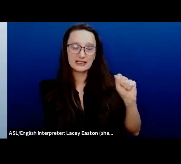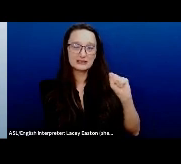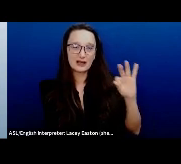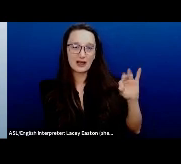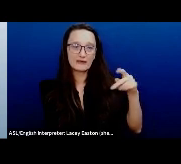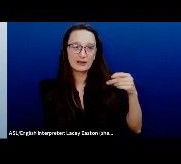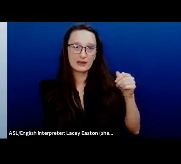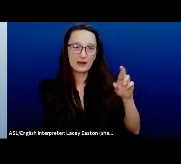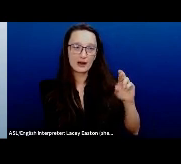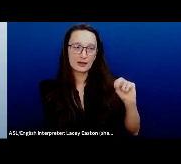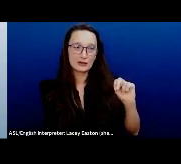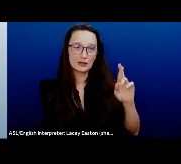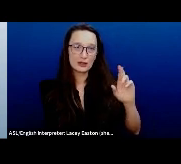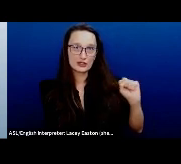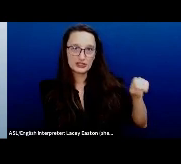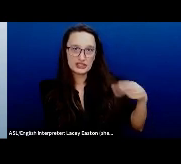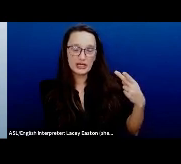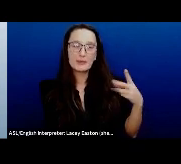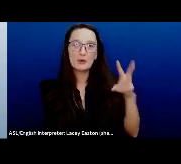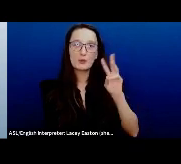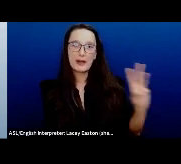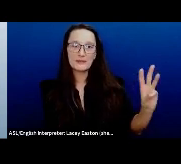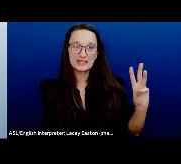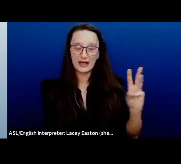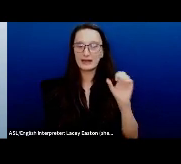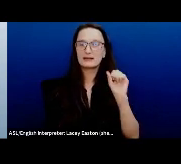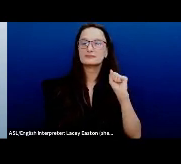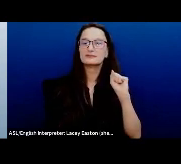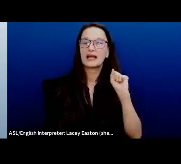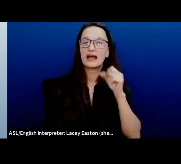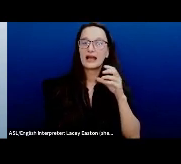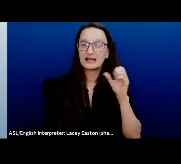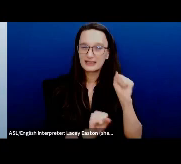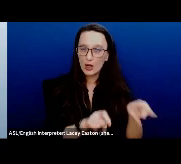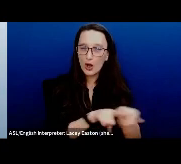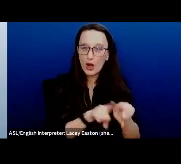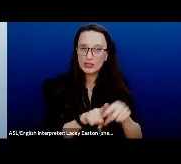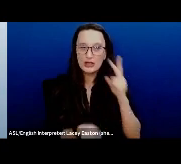los próximos eventos y luego, cuando hablemos de los diferentes enlaces, los incluiremos en el